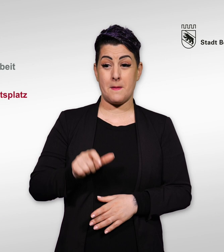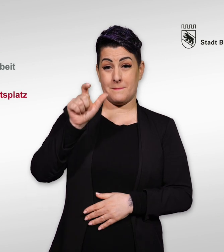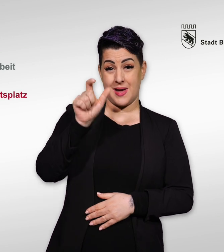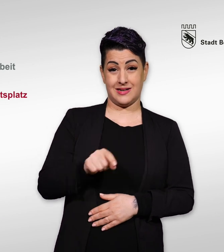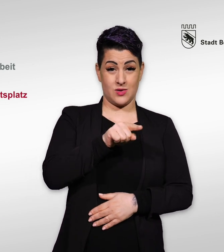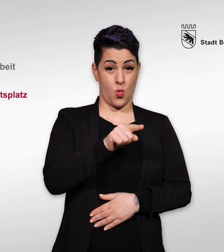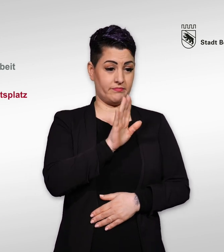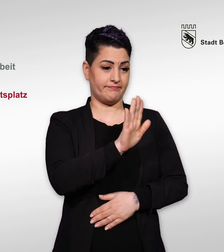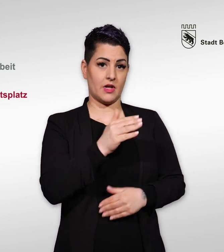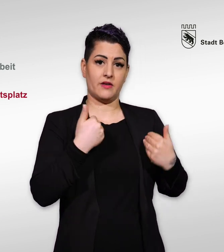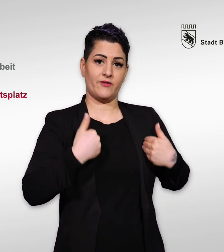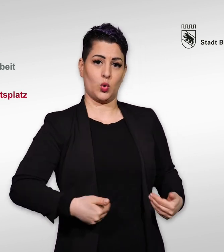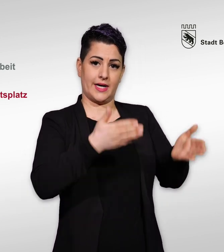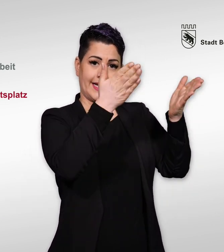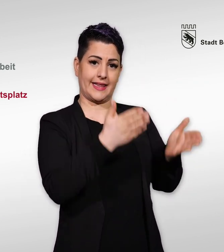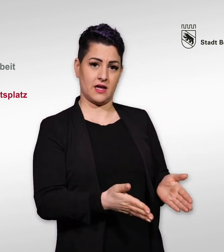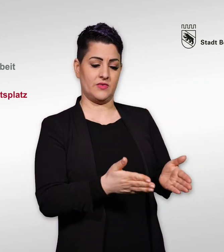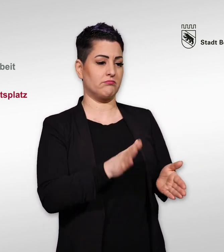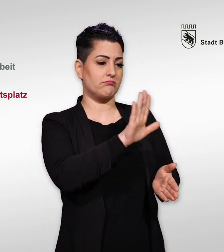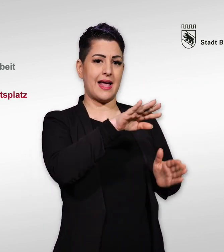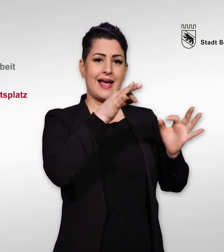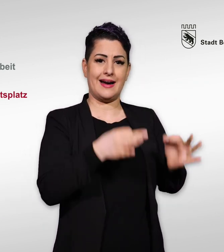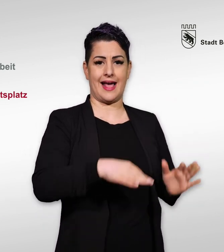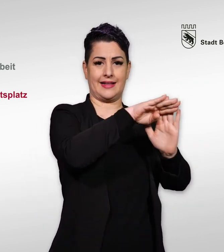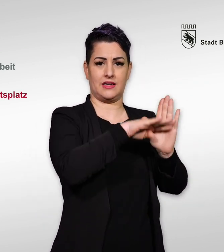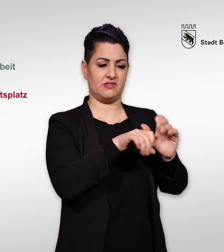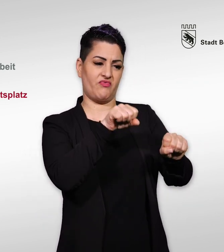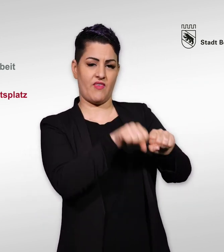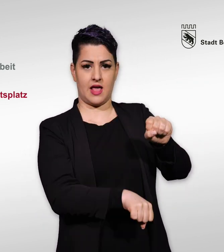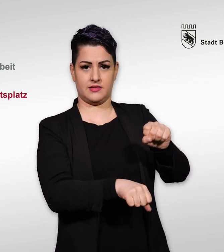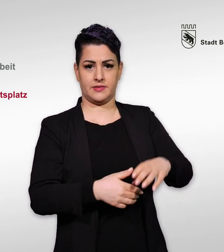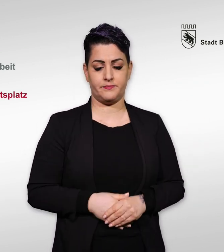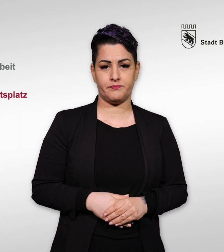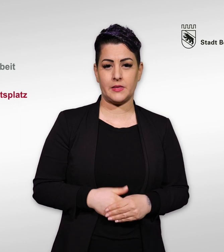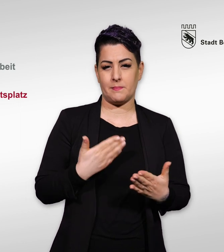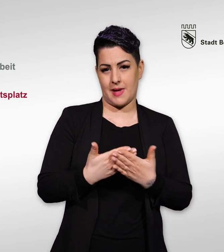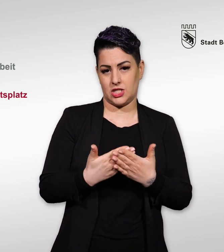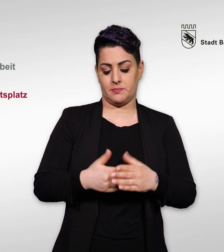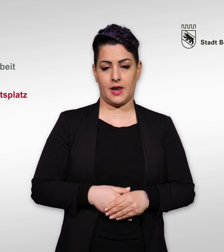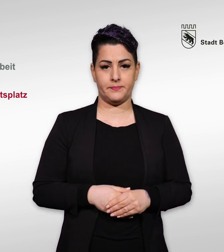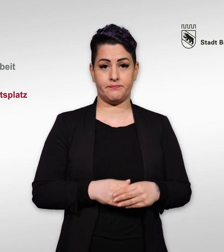und das eine Person in ihrer Würde verletzt. Zum Beispiel: